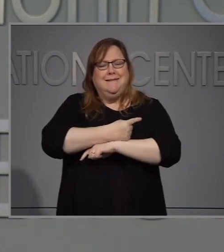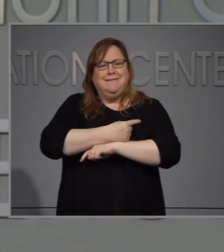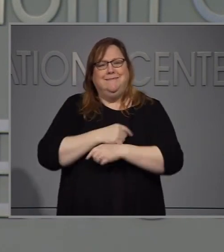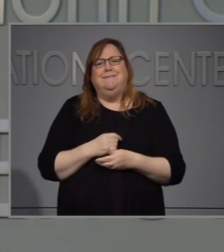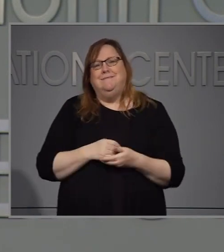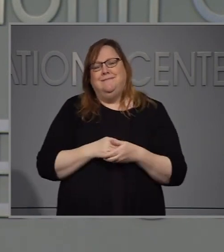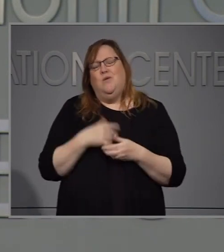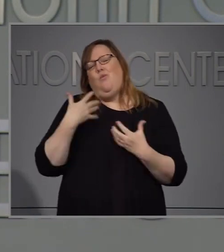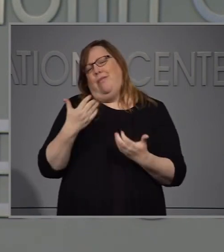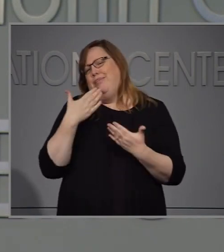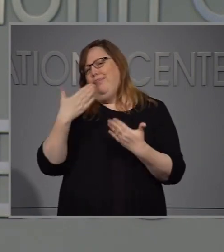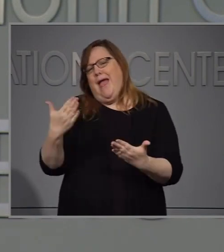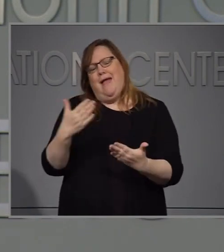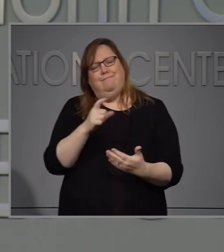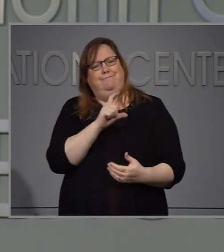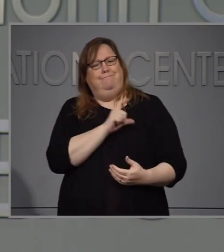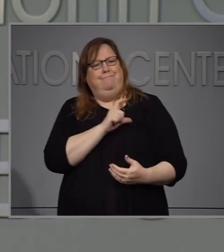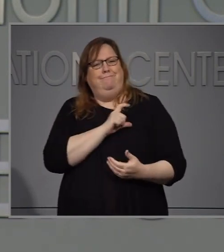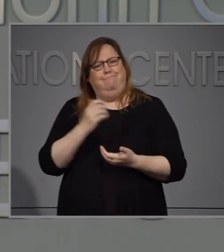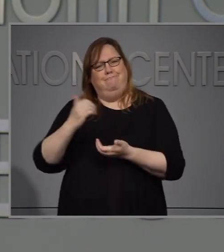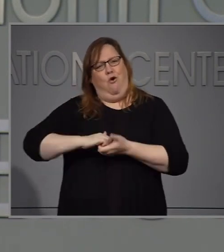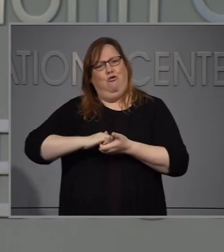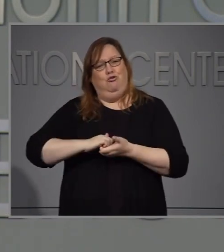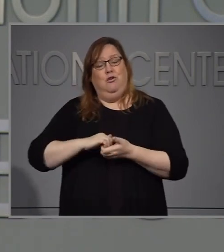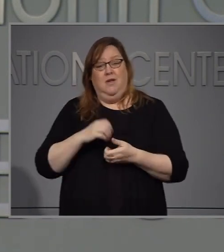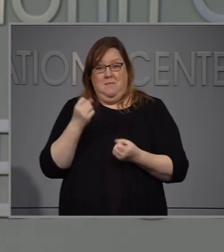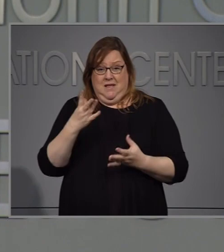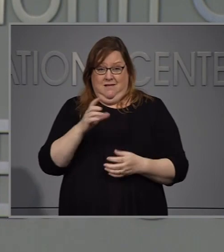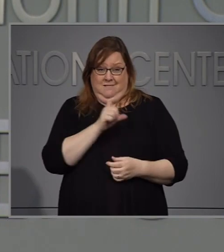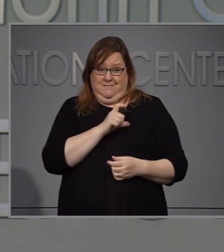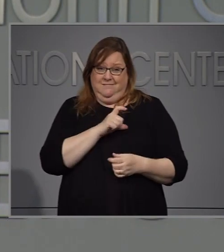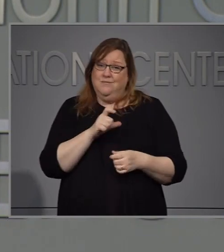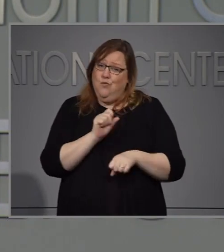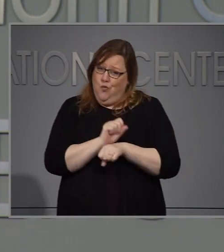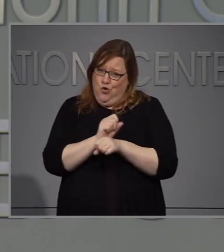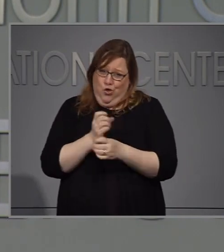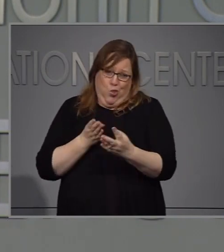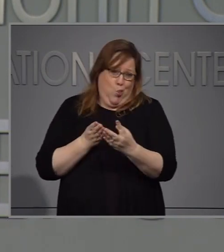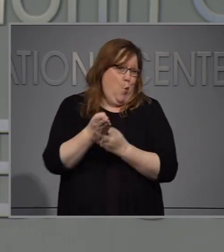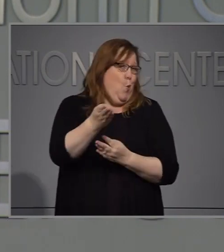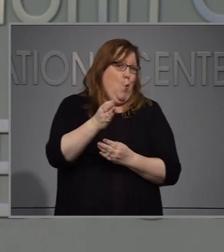Muchísimas gracias a los aliados de nos de los oficiales del orden público les damos